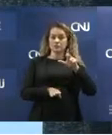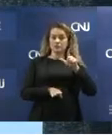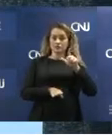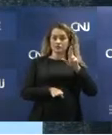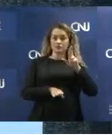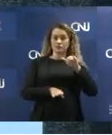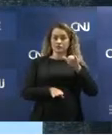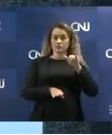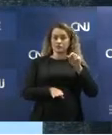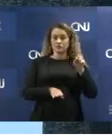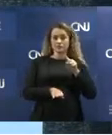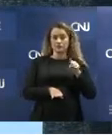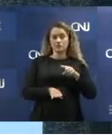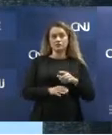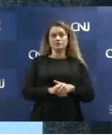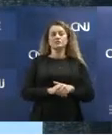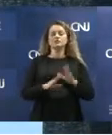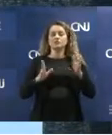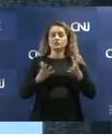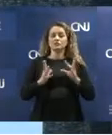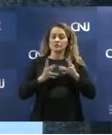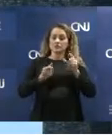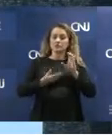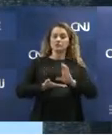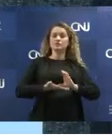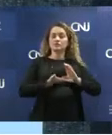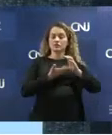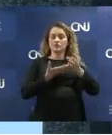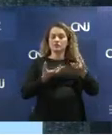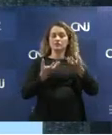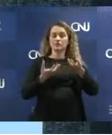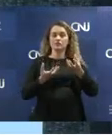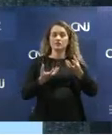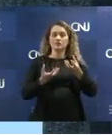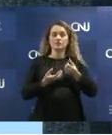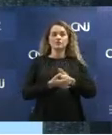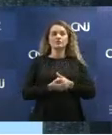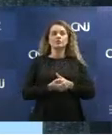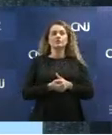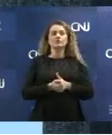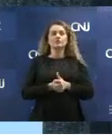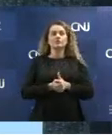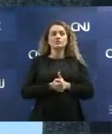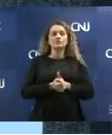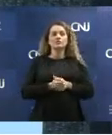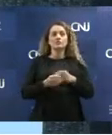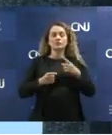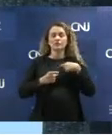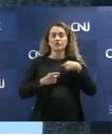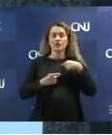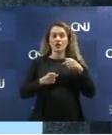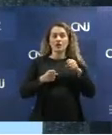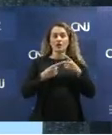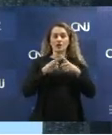Com relação aos conselheiros queria me escusar da possibilidade de hoje usufruir da nossa companhia no almoço.